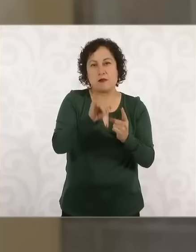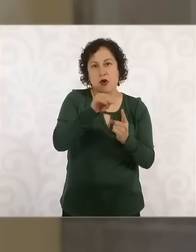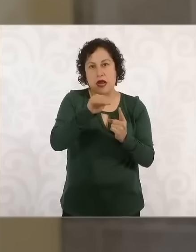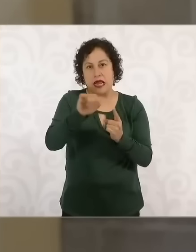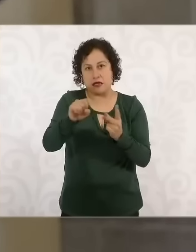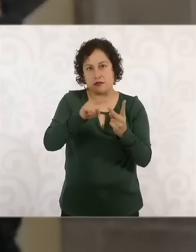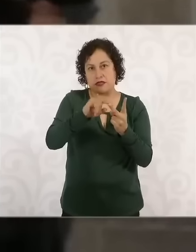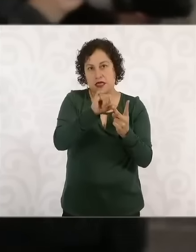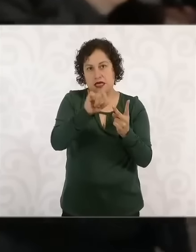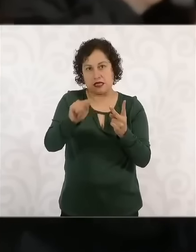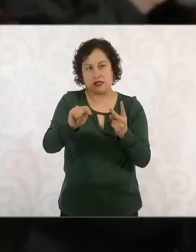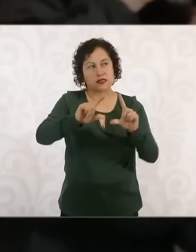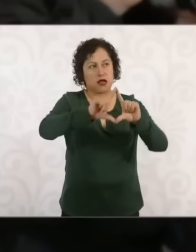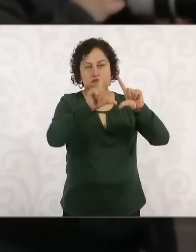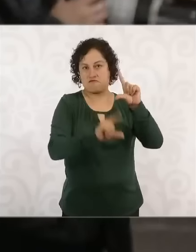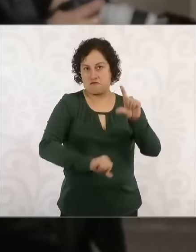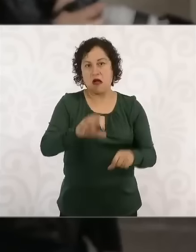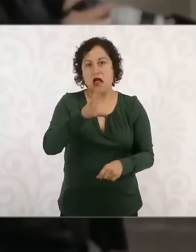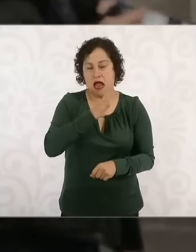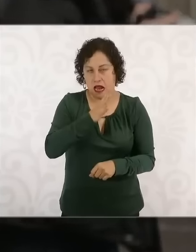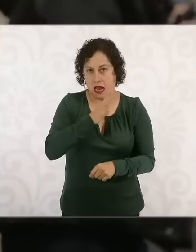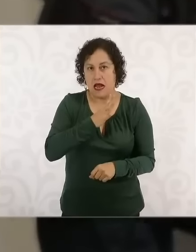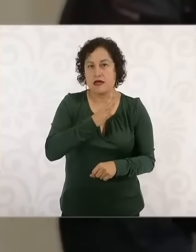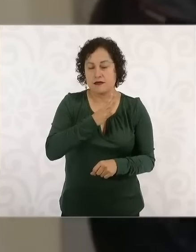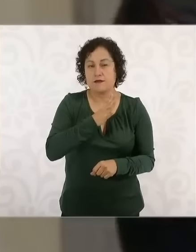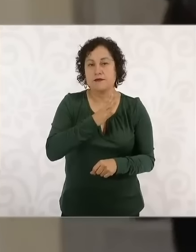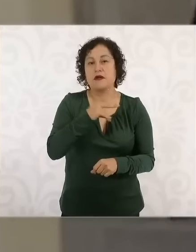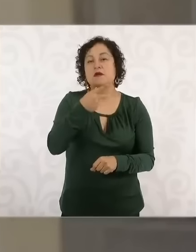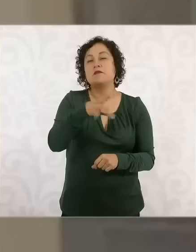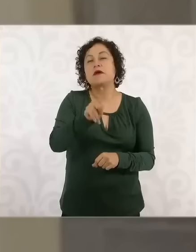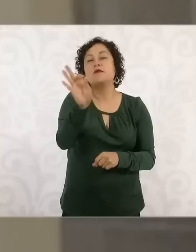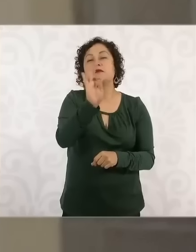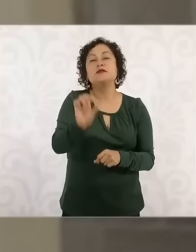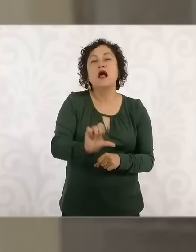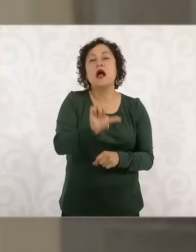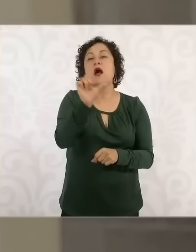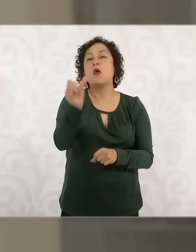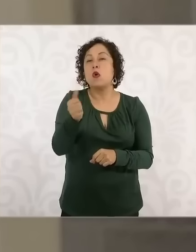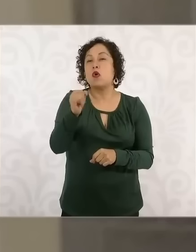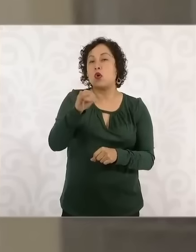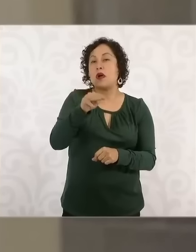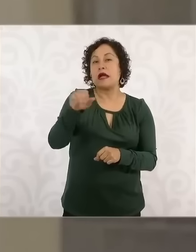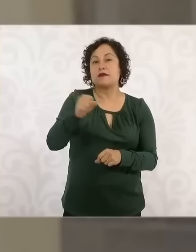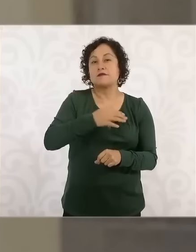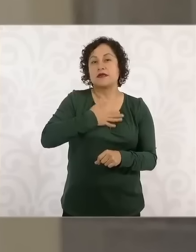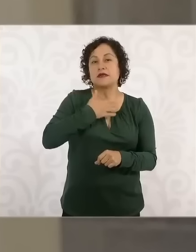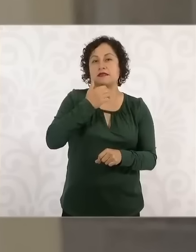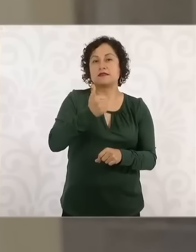estados donde gobierno donde gobierna otro signo partidista. Eh, ¿cuál es ahí? es donde muchas